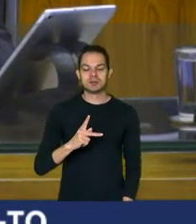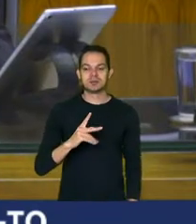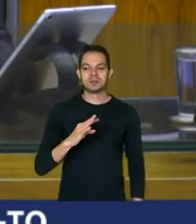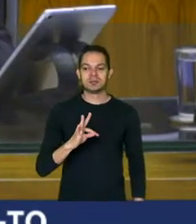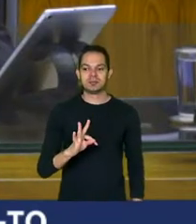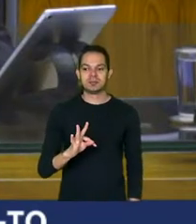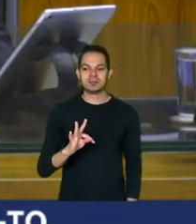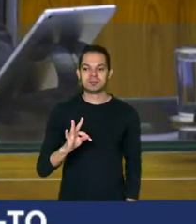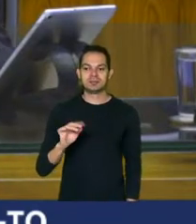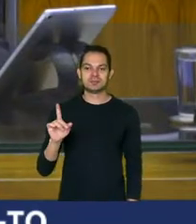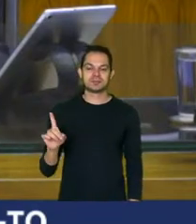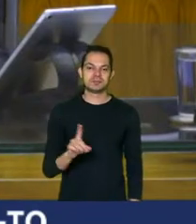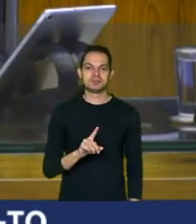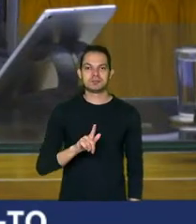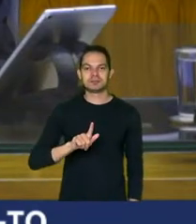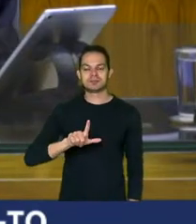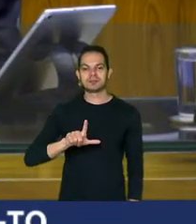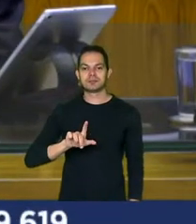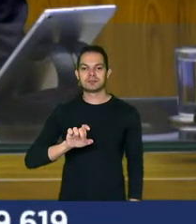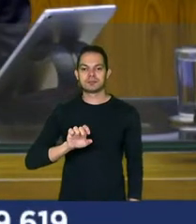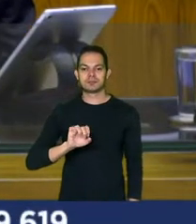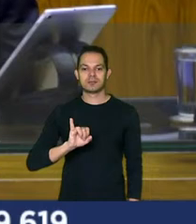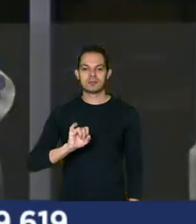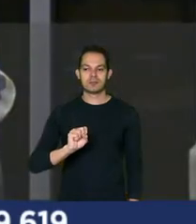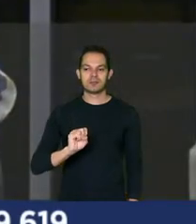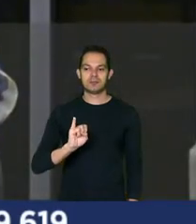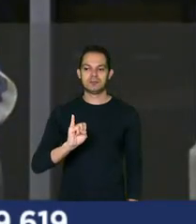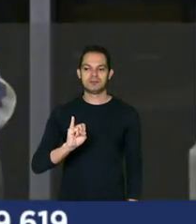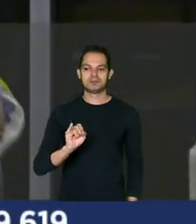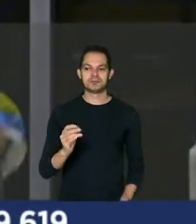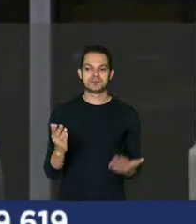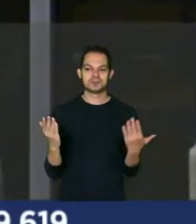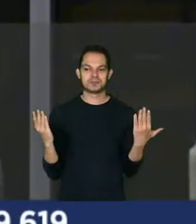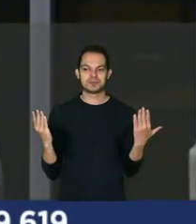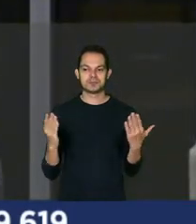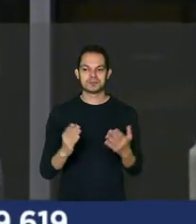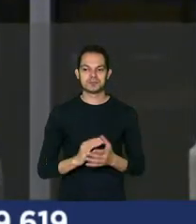PARTIDO DOS TRABALHADORES TRABALHADORES. COM A PALAVRA A